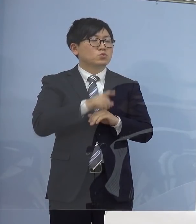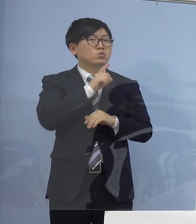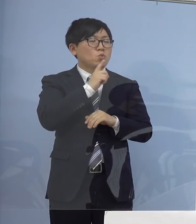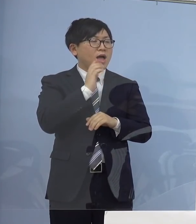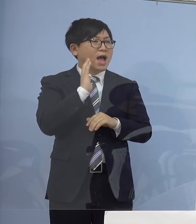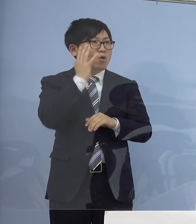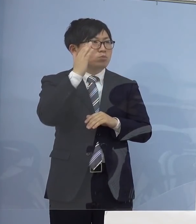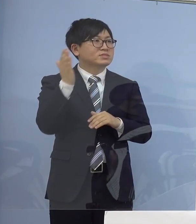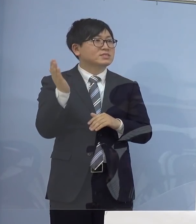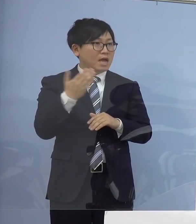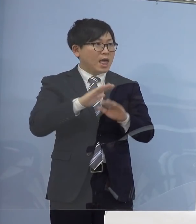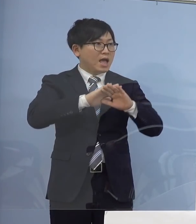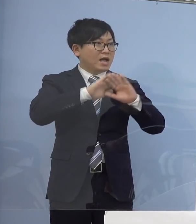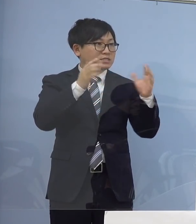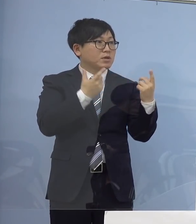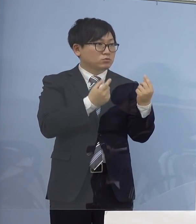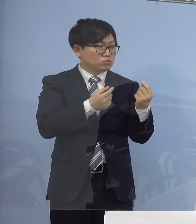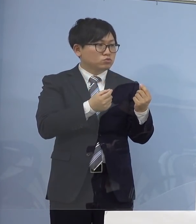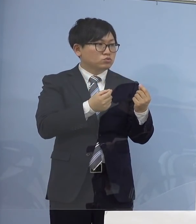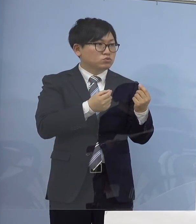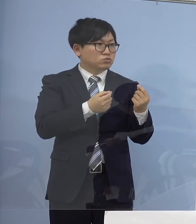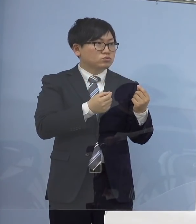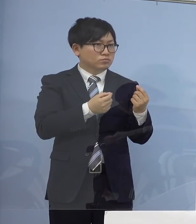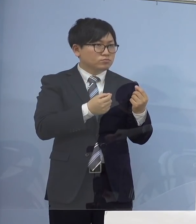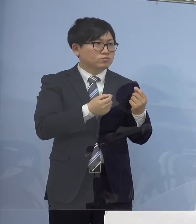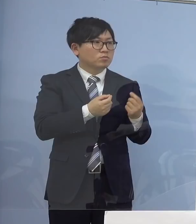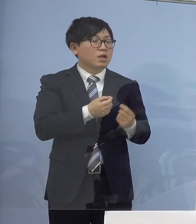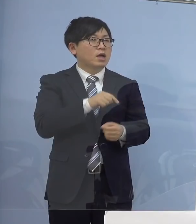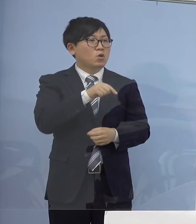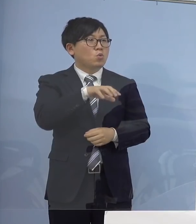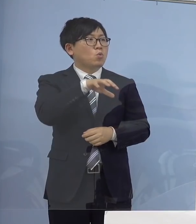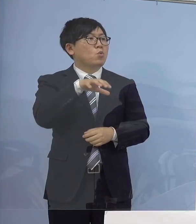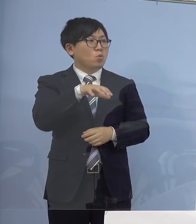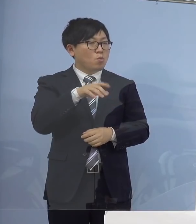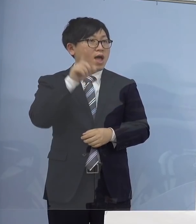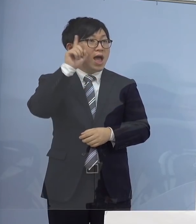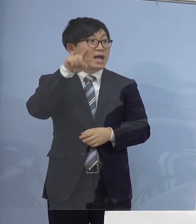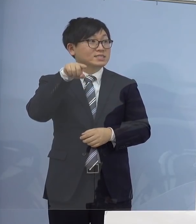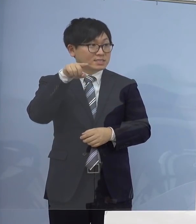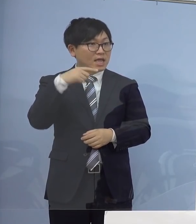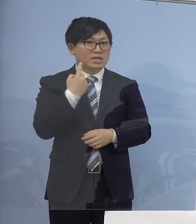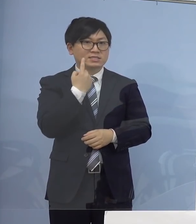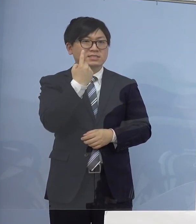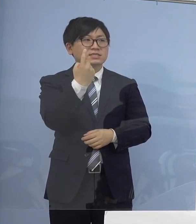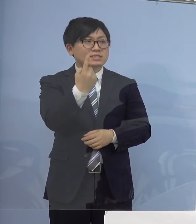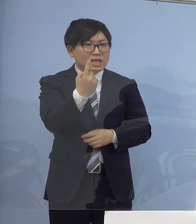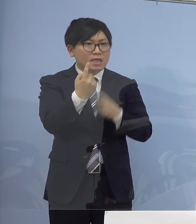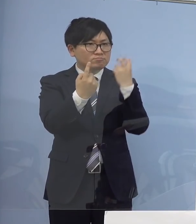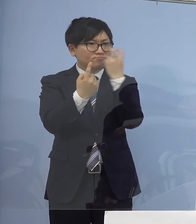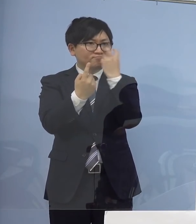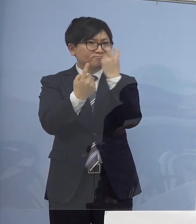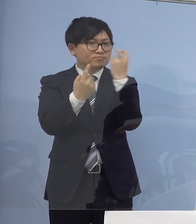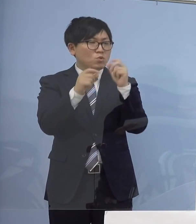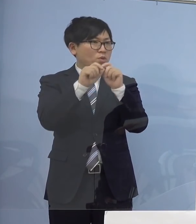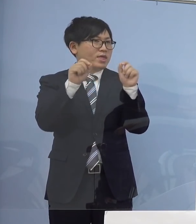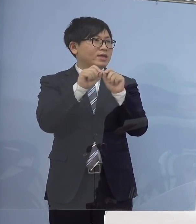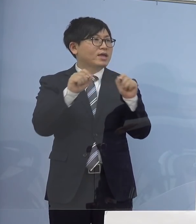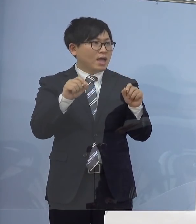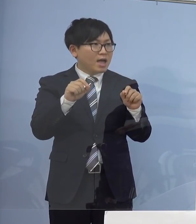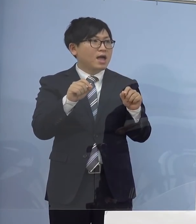（保健福祉部長） そこは消毒の状態とか調査の状況によりますので まだ一概には言えませんが